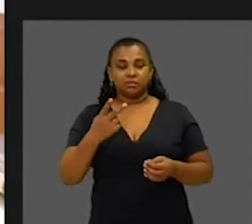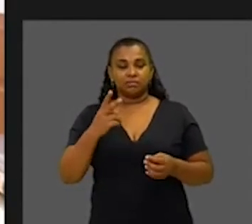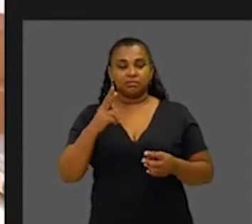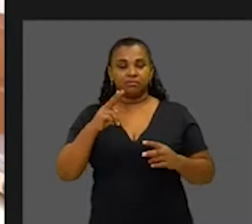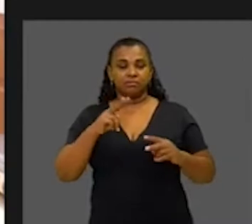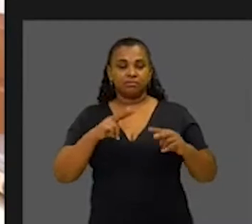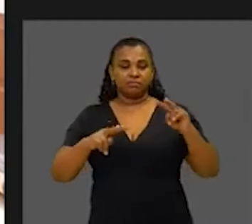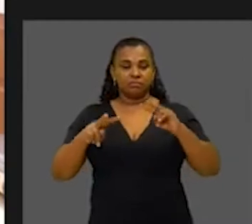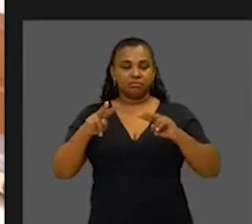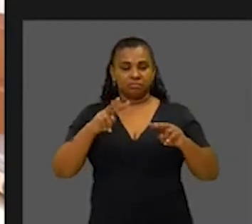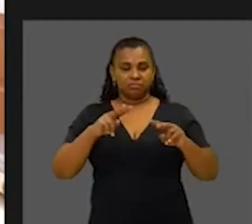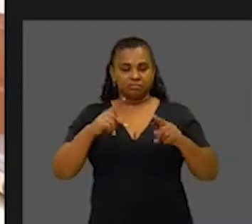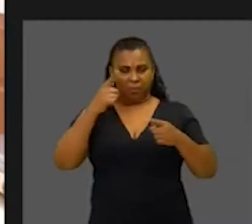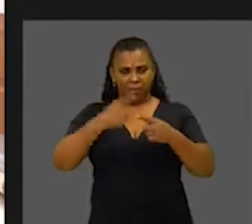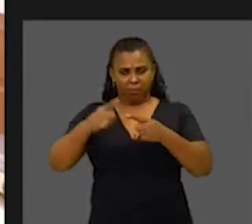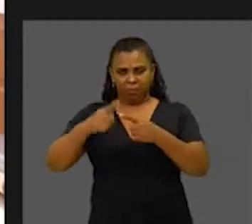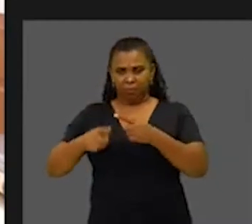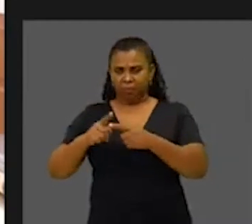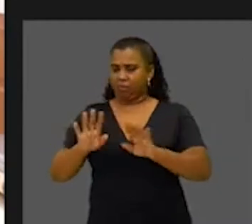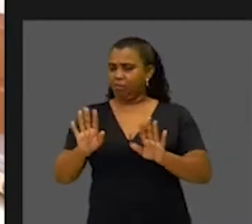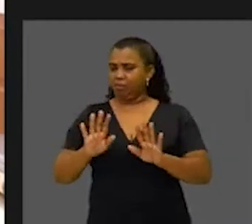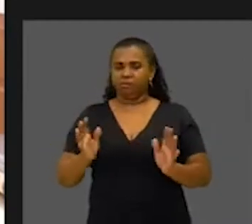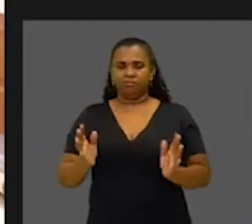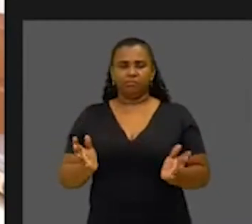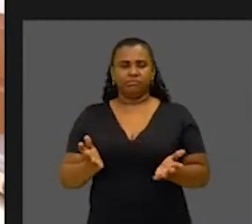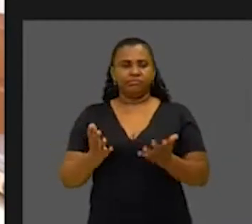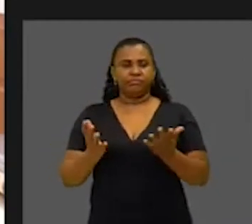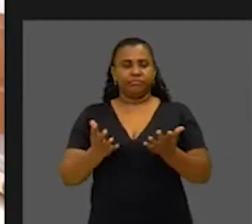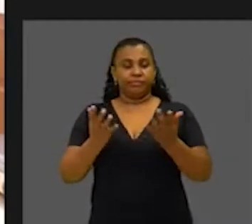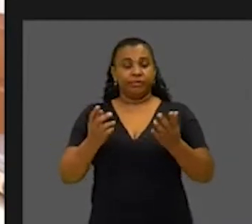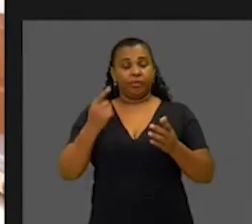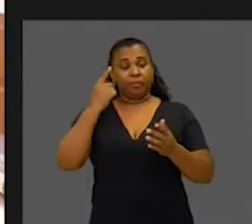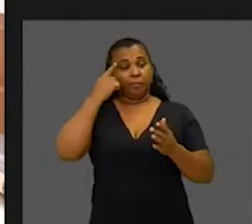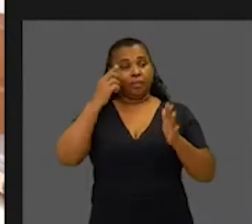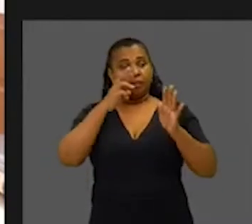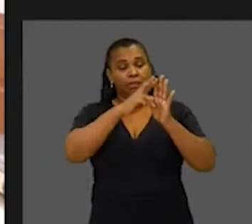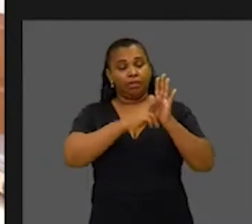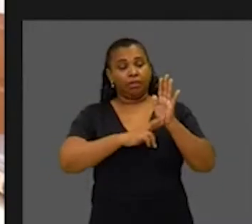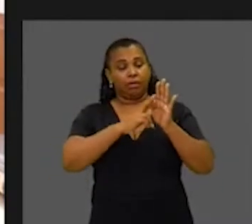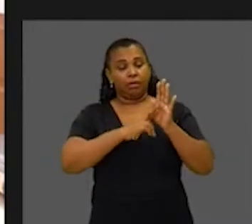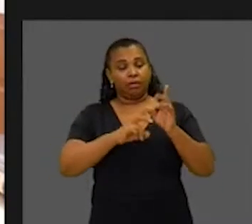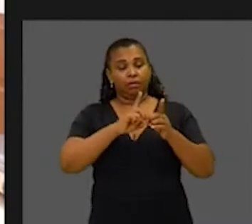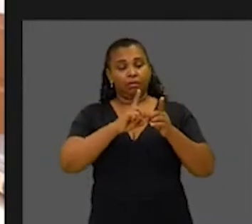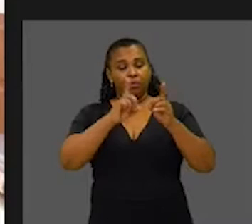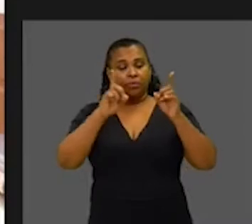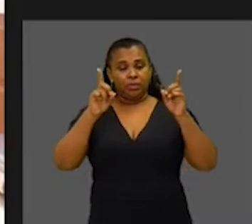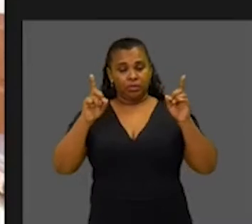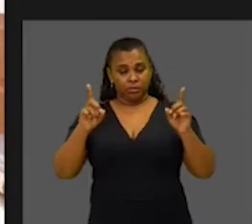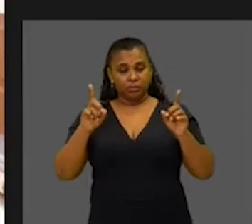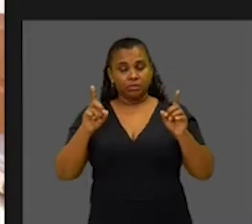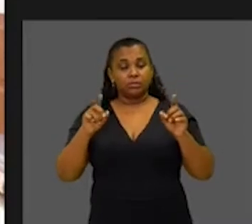castração e pense uma forma de regulamentação que seja democratizada é e que e que avance